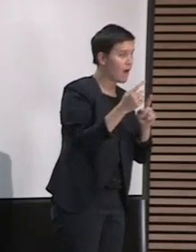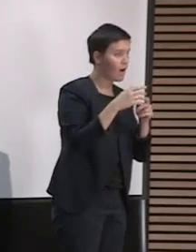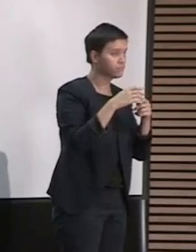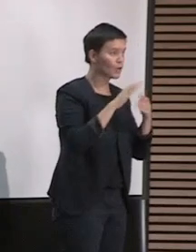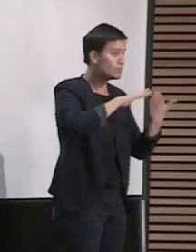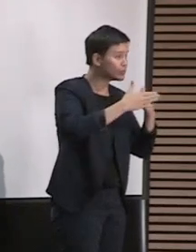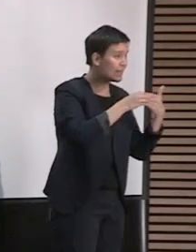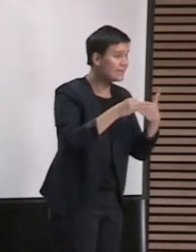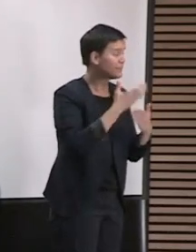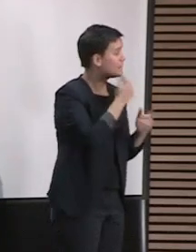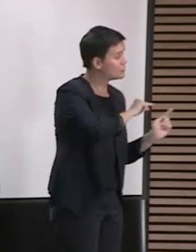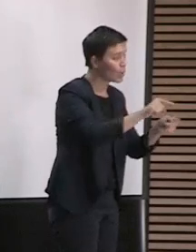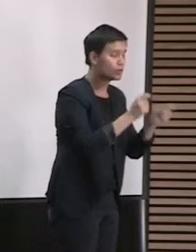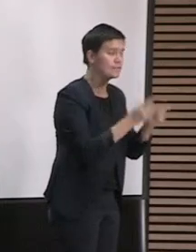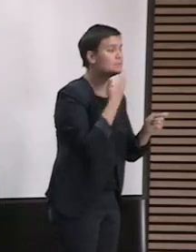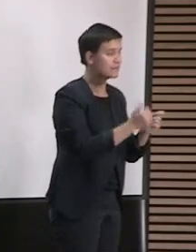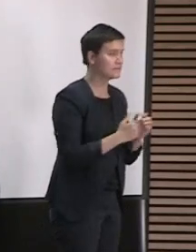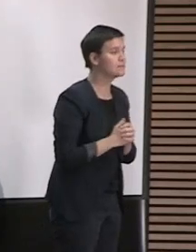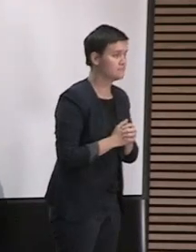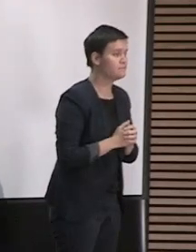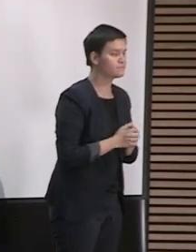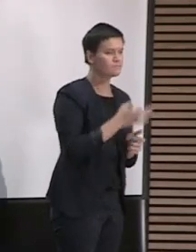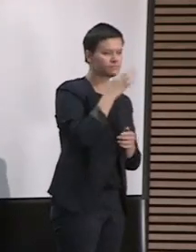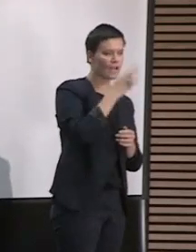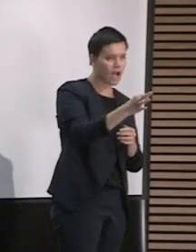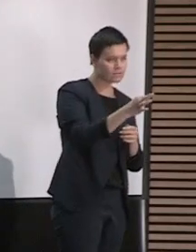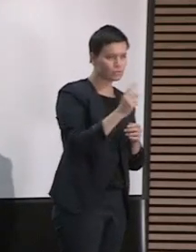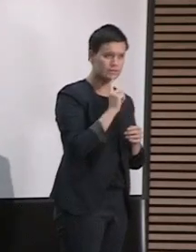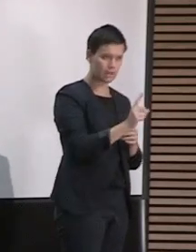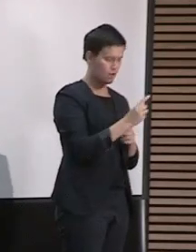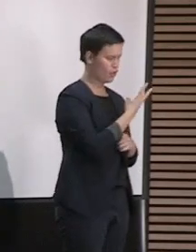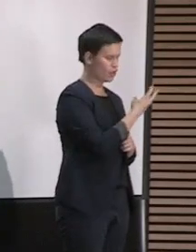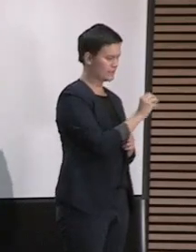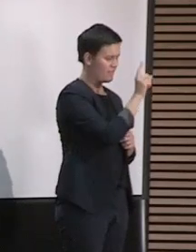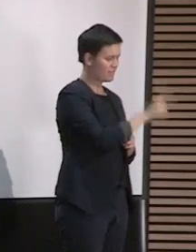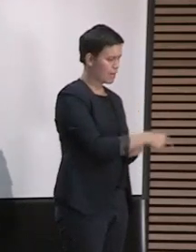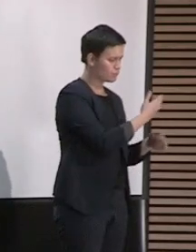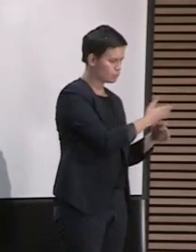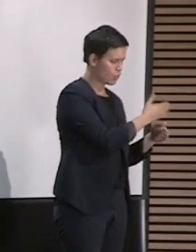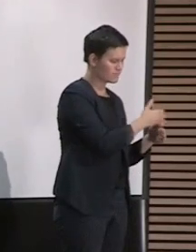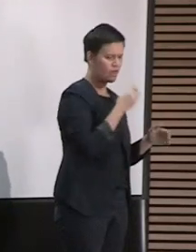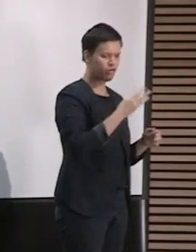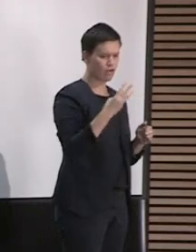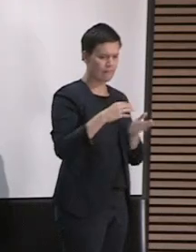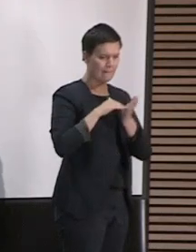nga take hauora. Tena, whakarongo mai ki to pastor,